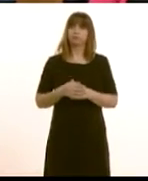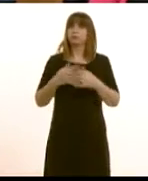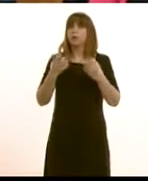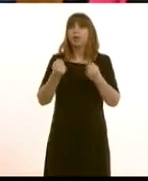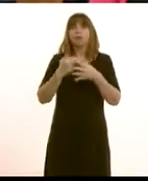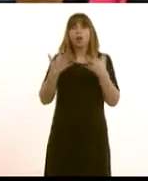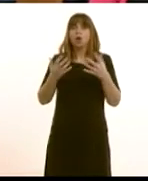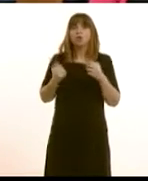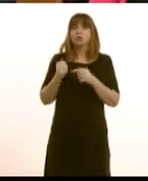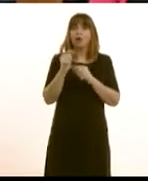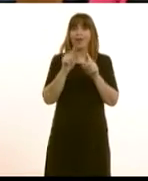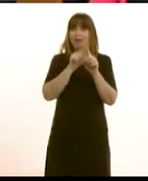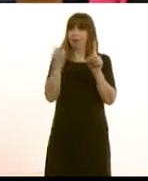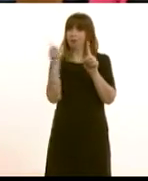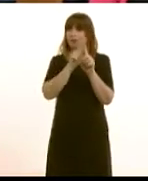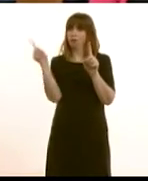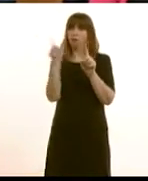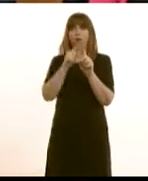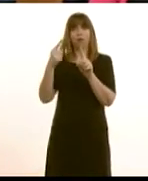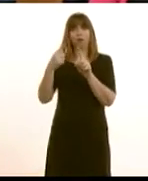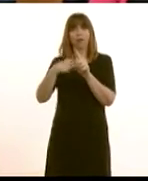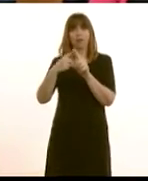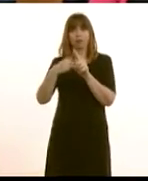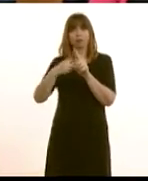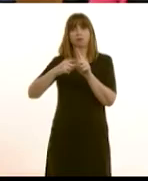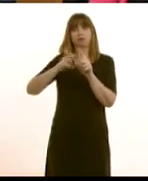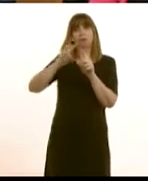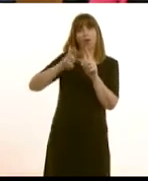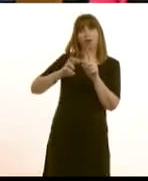yn creu arianómae Caerdydd i Fanceinion yn enghraifft o hynny, aír gwasanaethau yn y